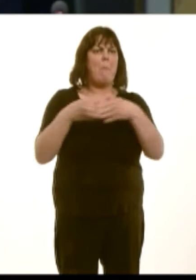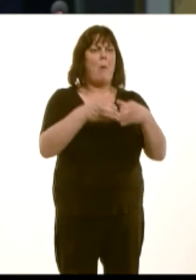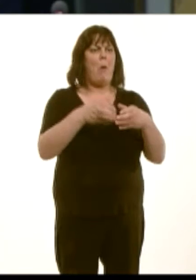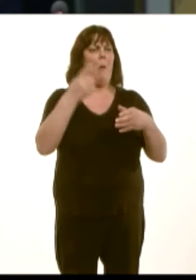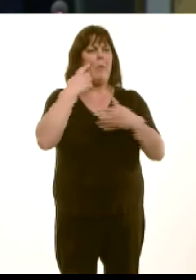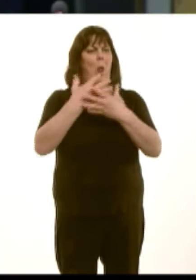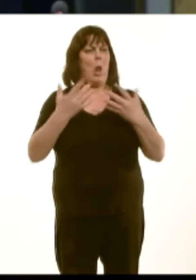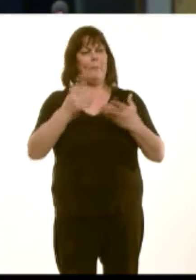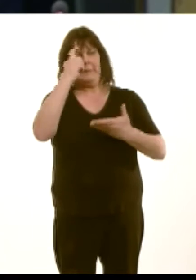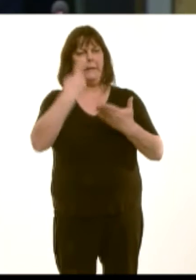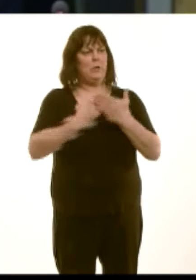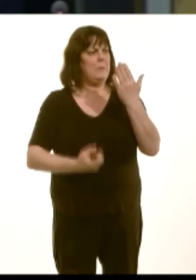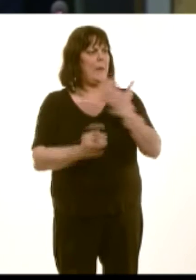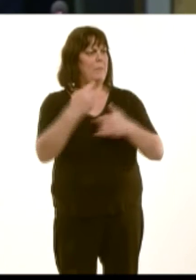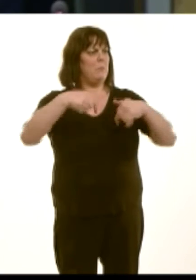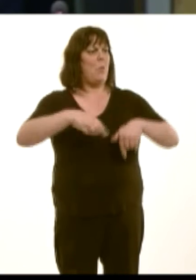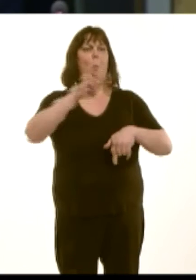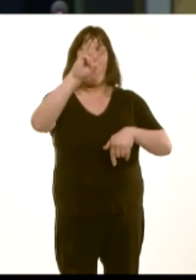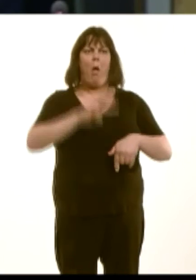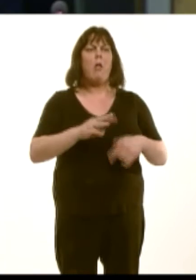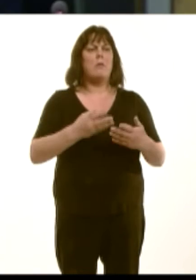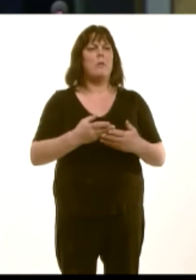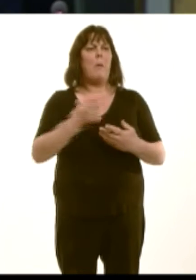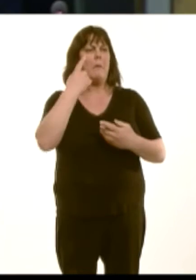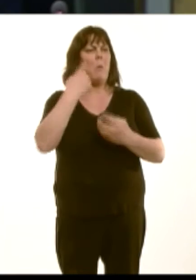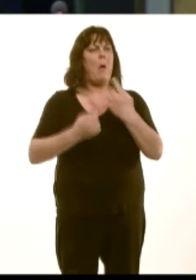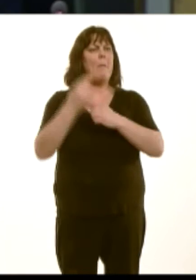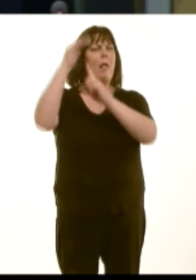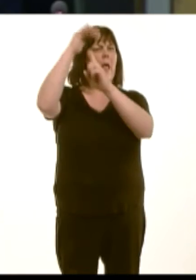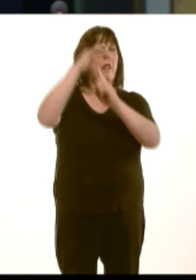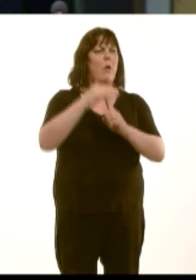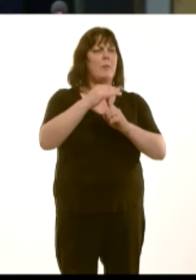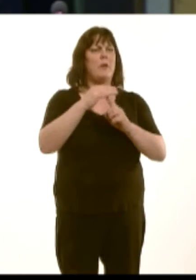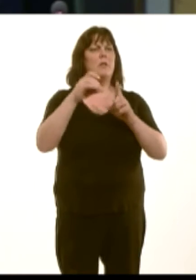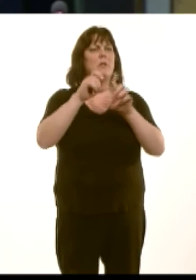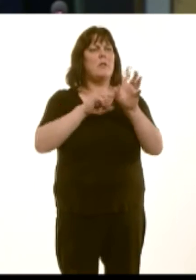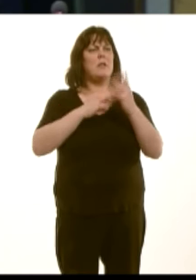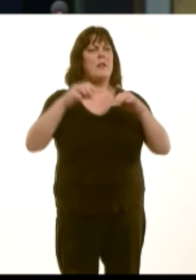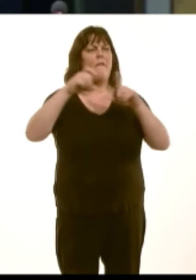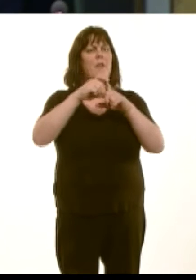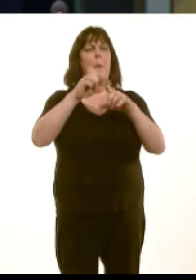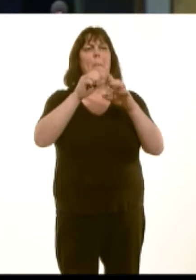Edrychwch chi ar yr esiampl ddiweddaraf: yr hofrennydd Dyfed Powys ym Mhen-bre yn cael ei symud gan benderfyniad y tu fas i Gymru.